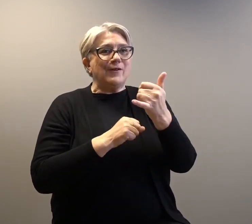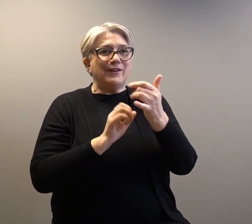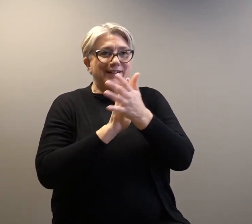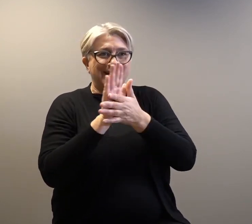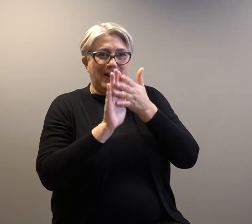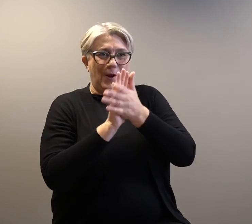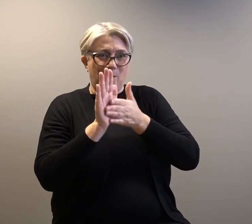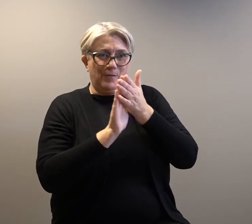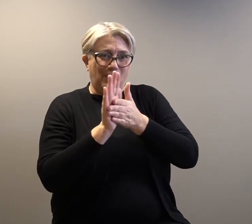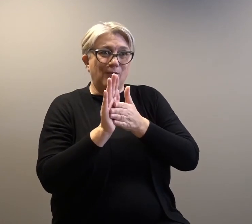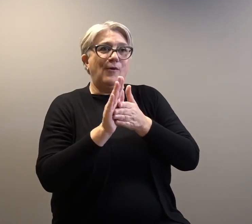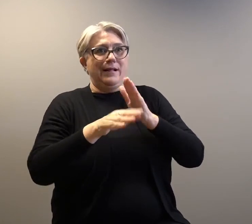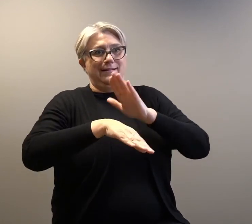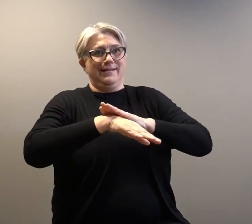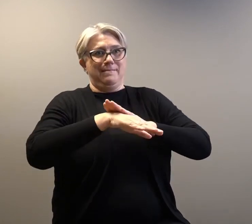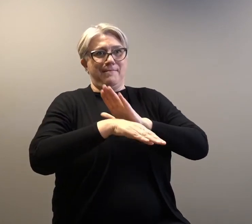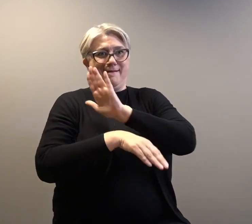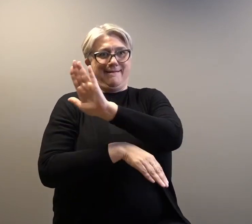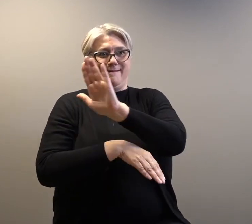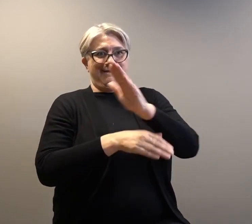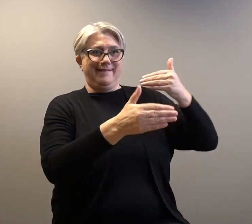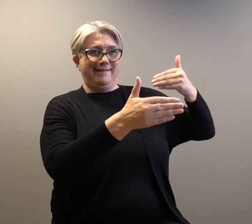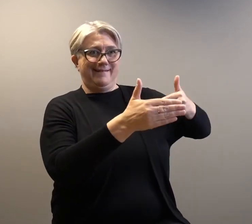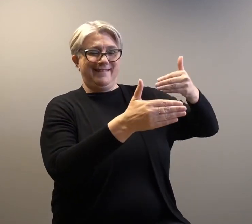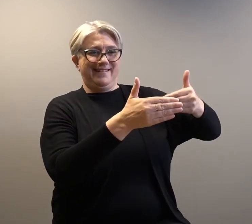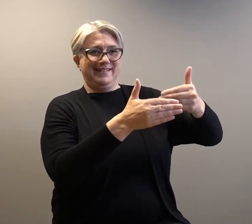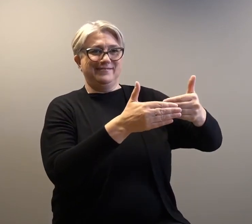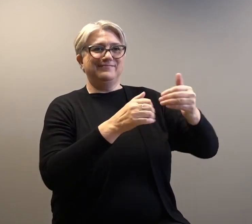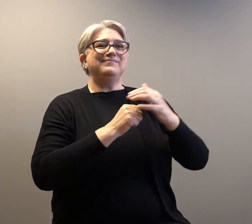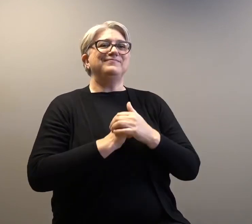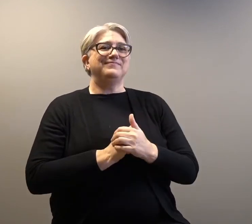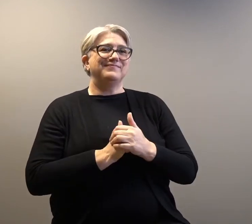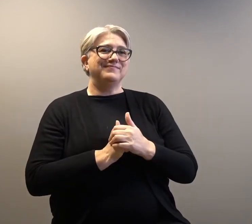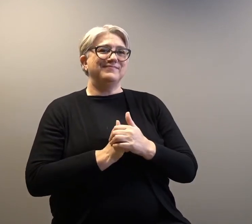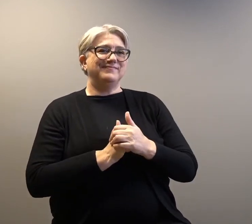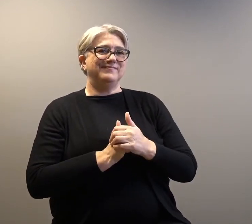á viðurkenningu táknmáls og hvernig þau birtast í upplifun og reynslu viðmælenda.